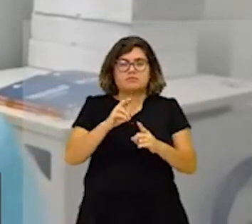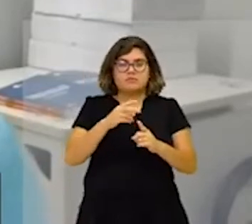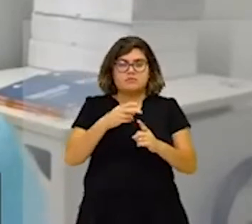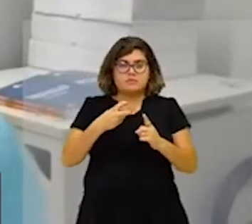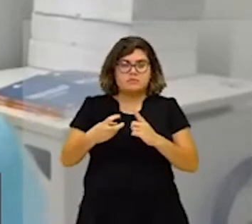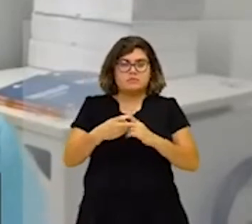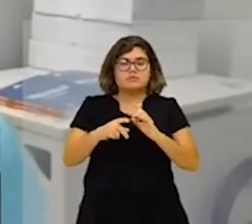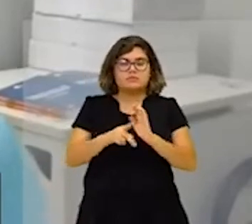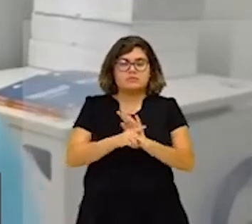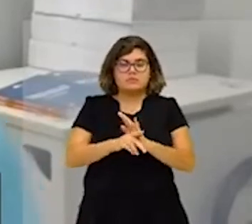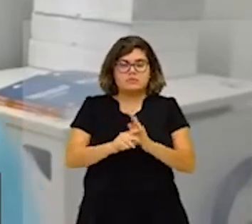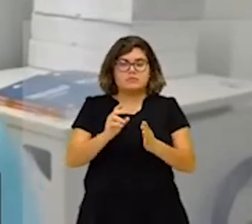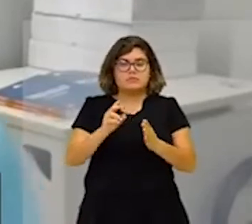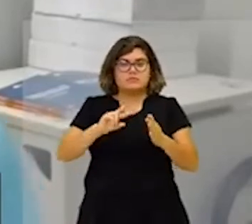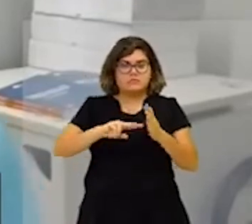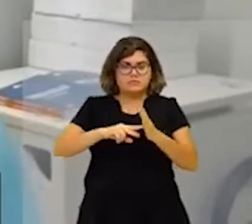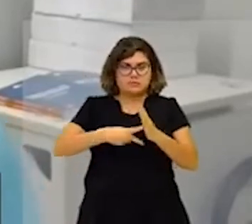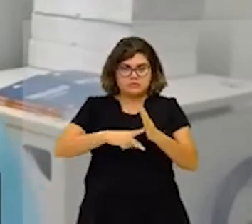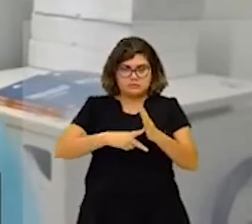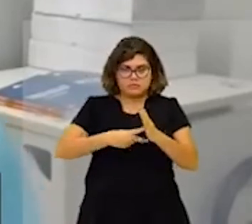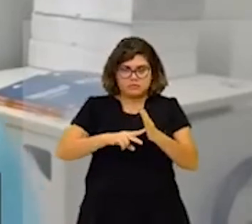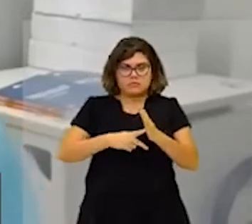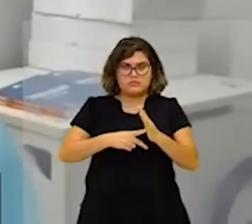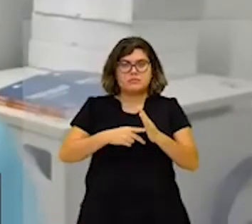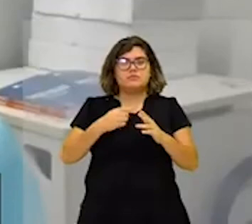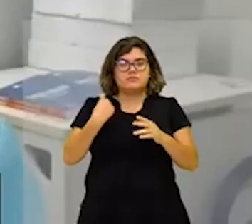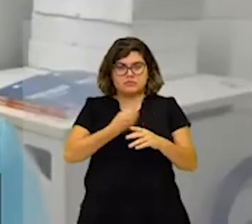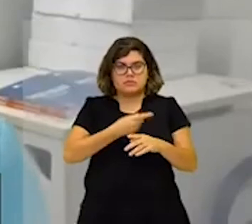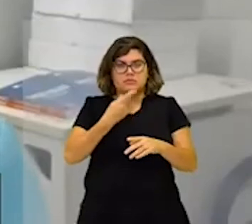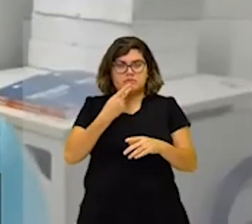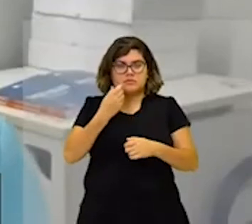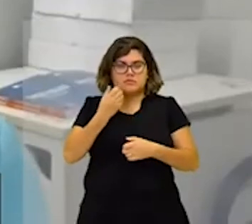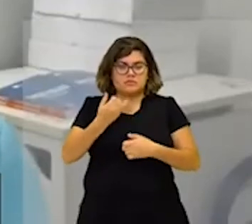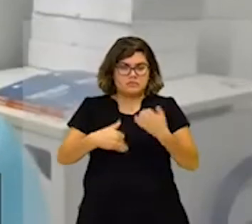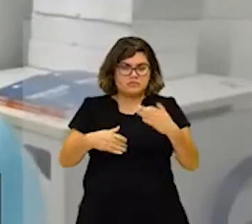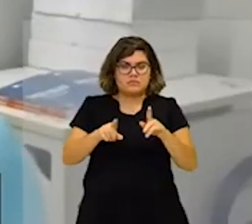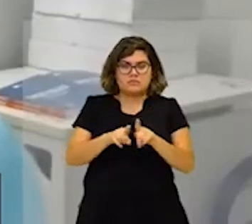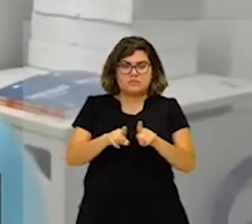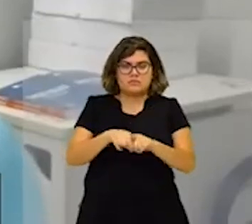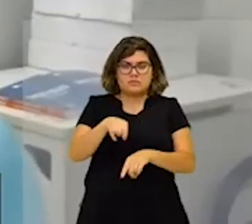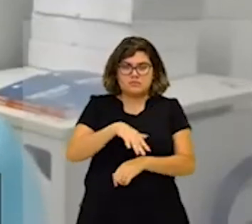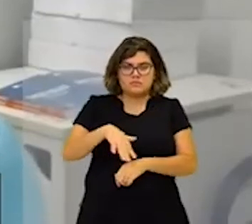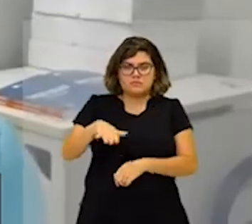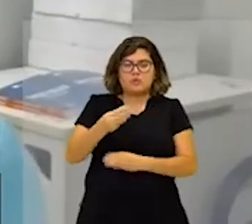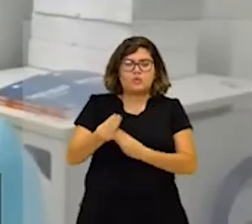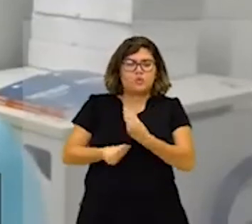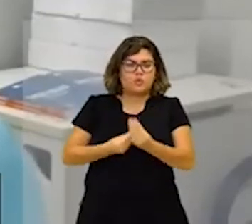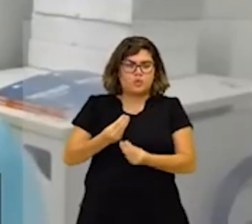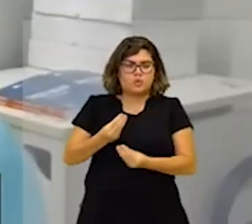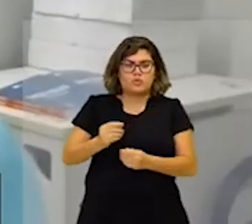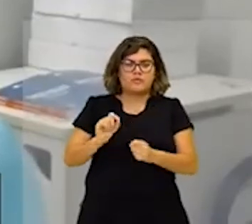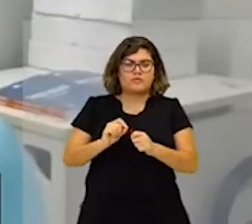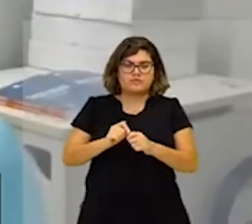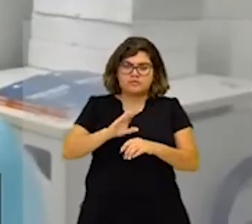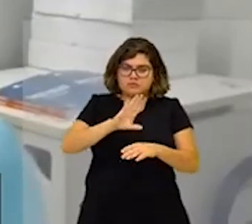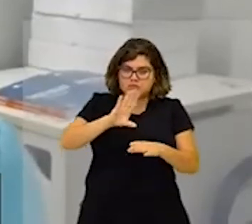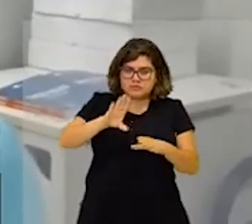não é por lá também falamos né sobre essa questão como fazer inserir ou como respeitar